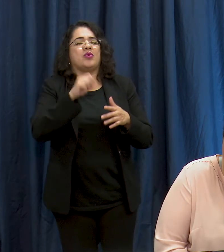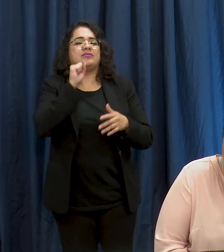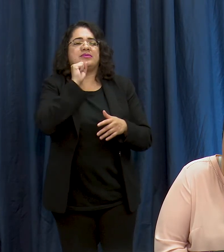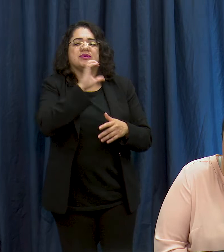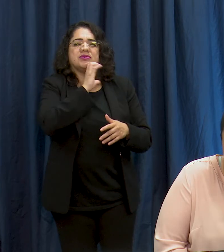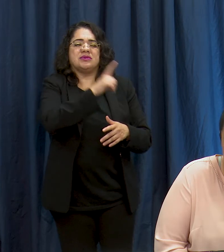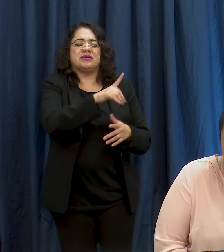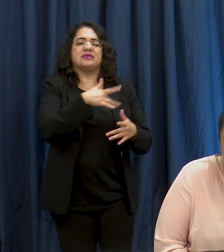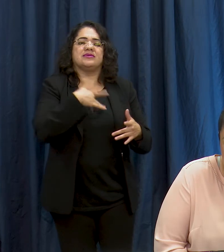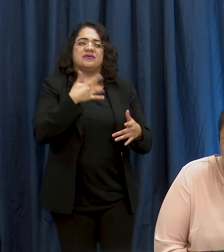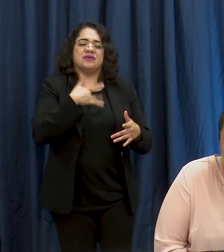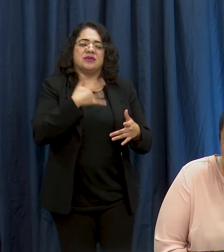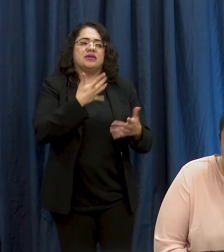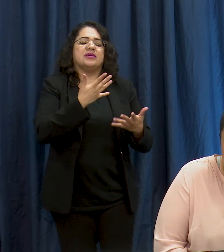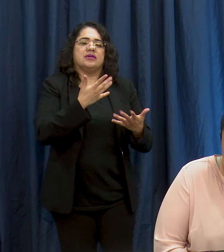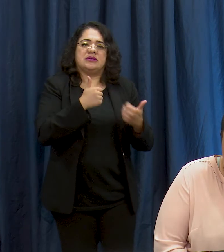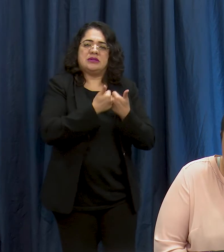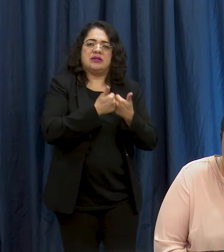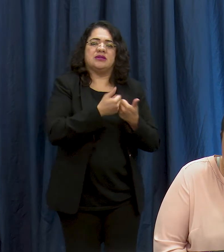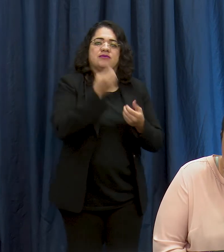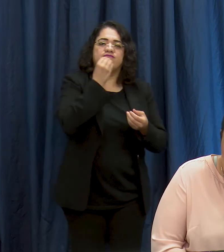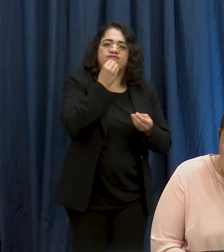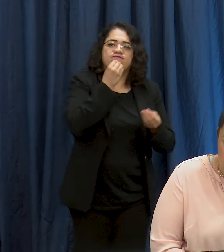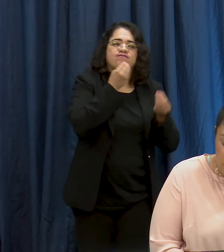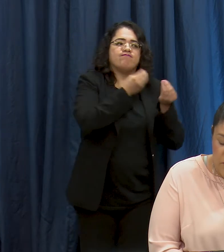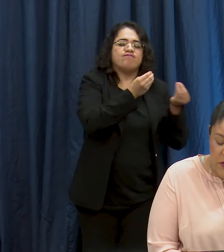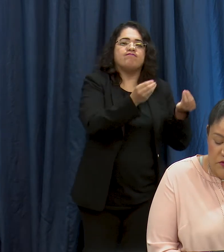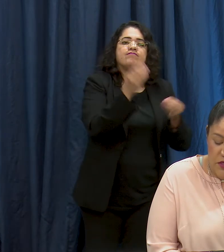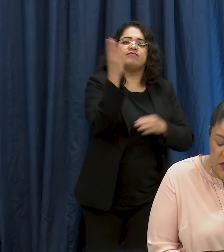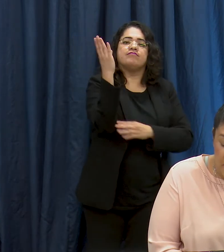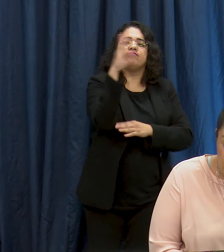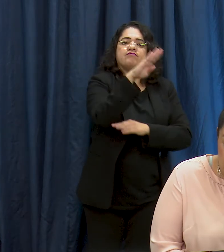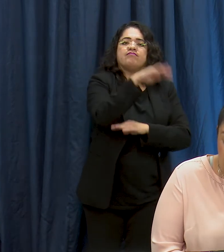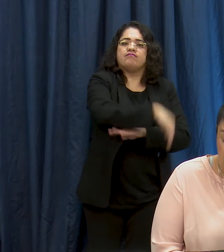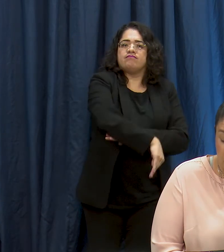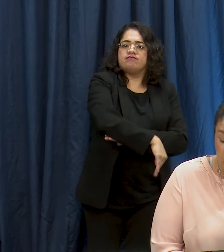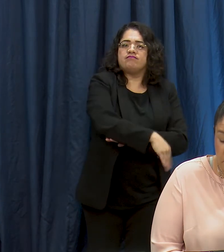nuestros residentes de la tercera dad algunas personas an tenido difficult ah